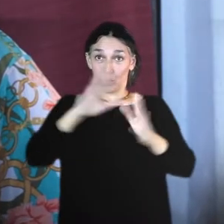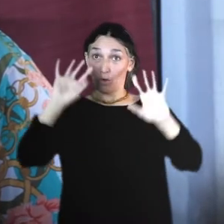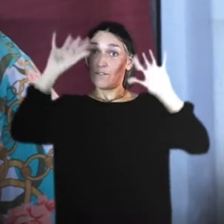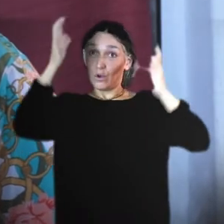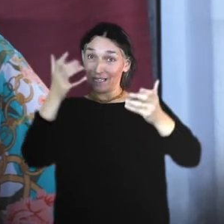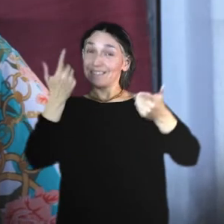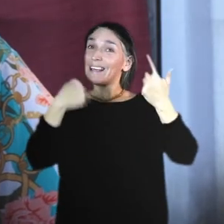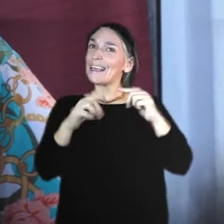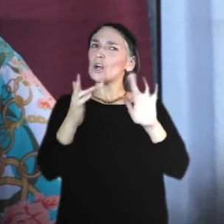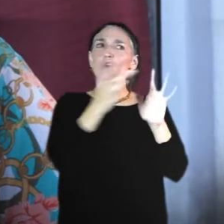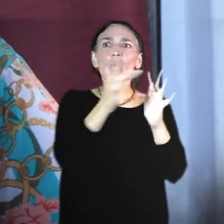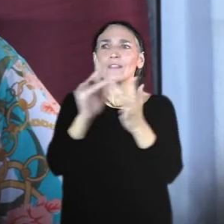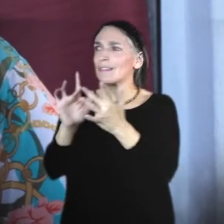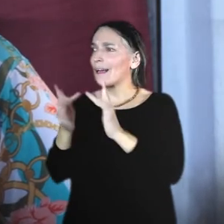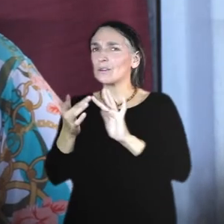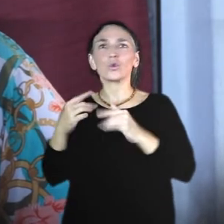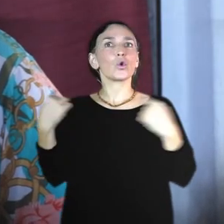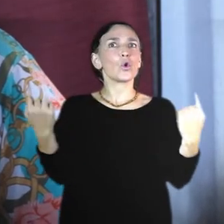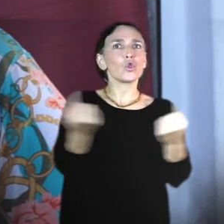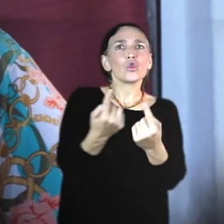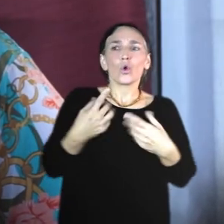es conectar con todo lo que nos genera.